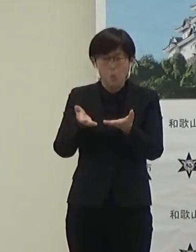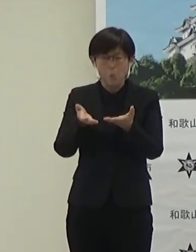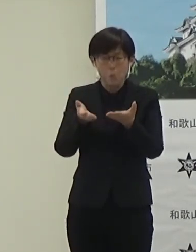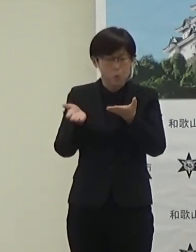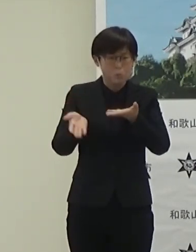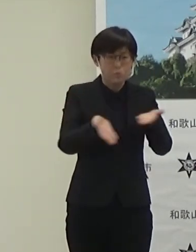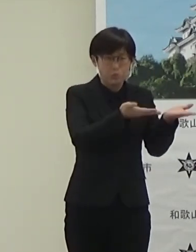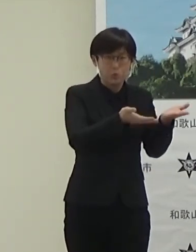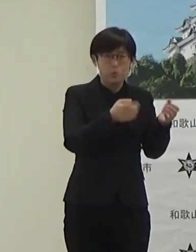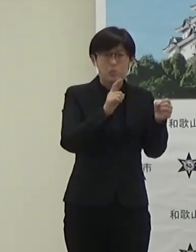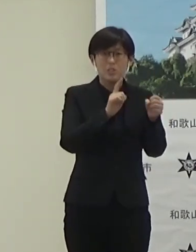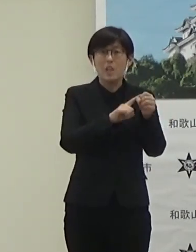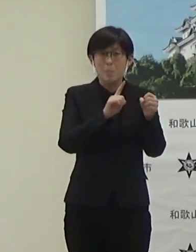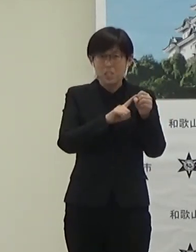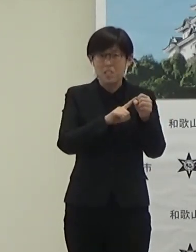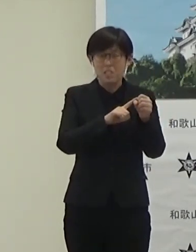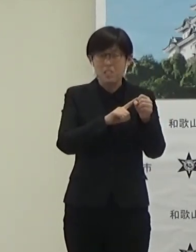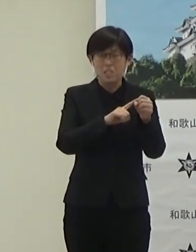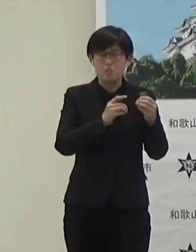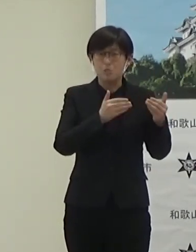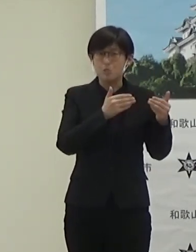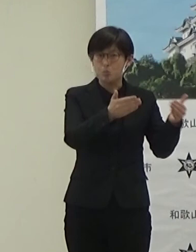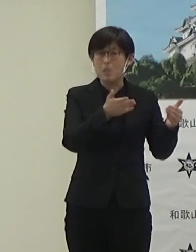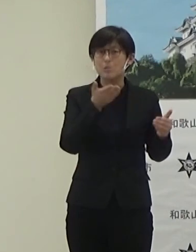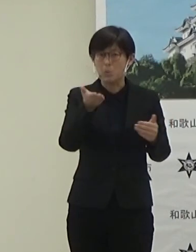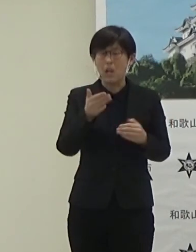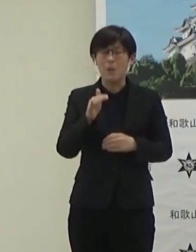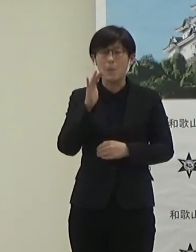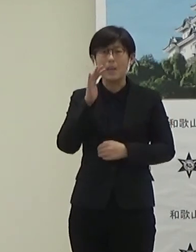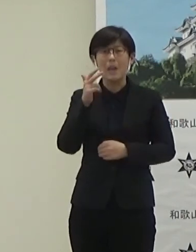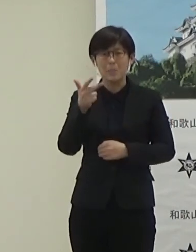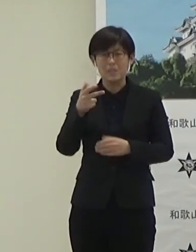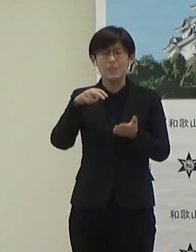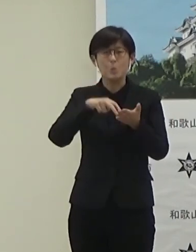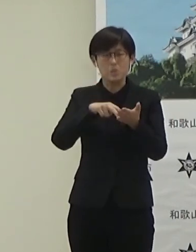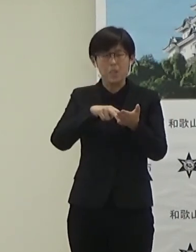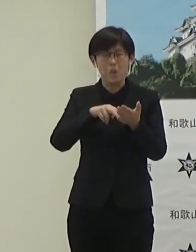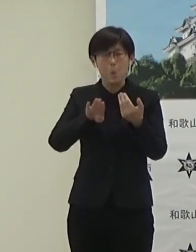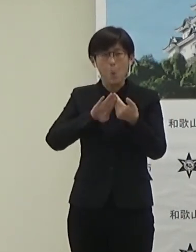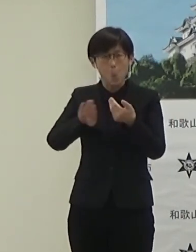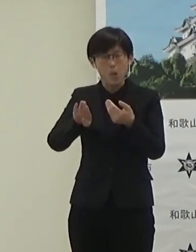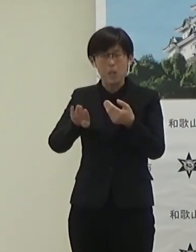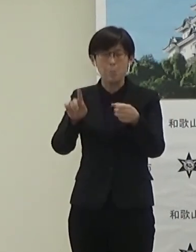で世の中進んでいるのか、市として 何かこう違う目的があって